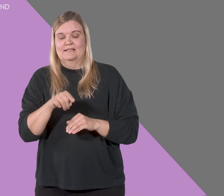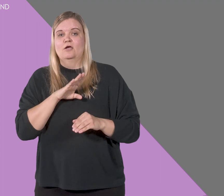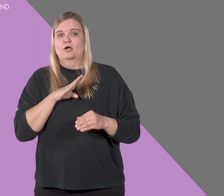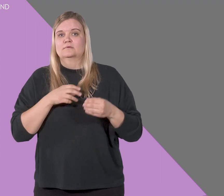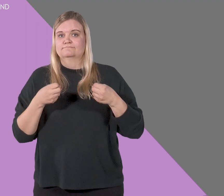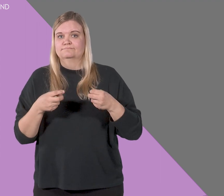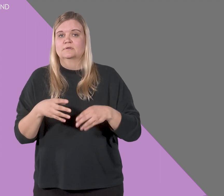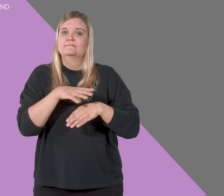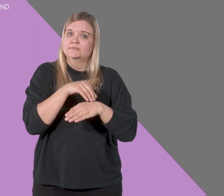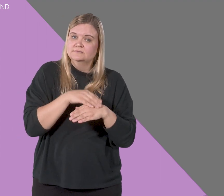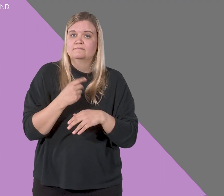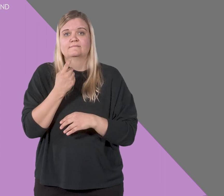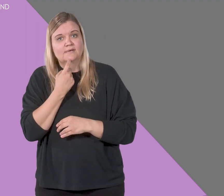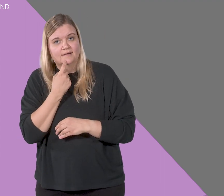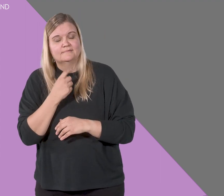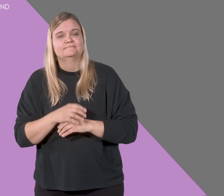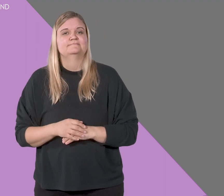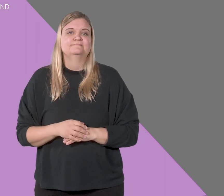Videon har svensk och finsk text.